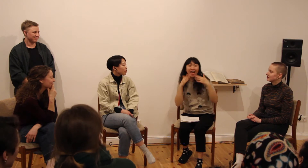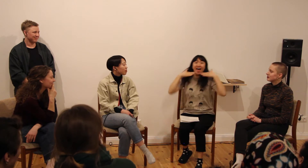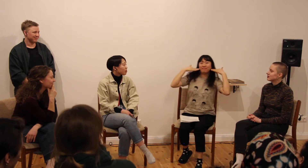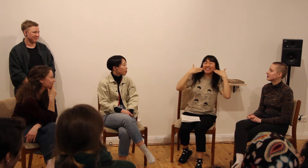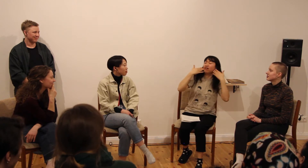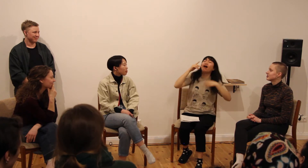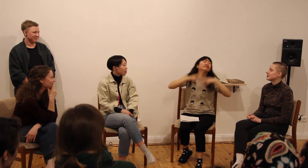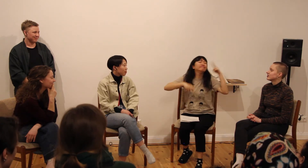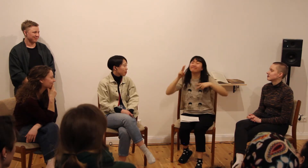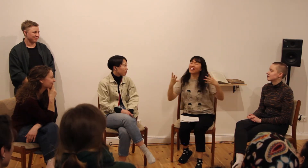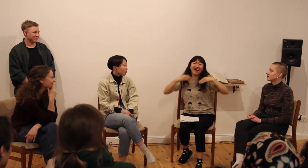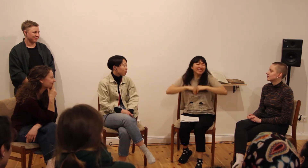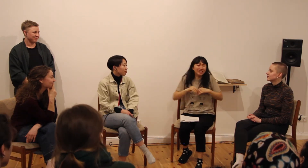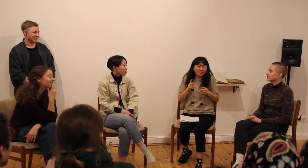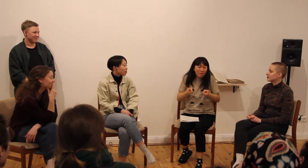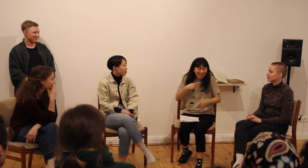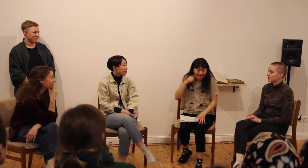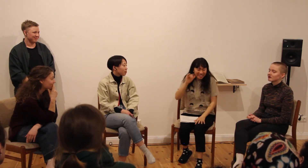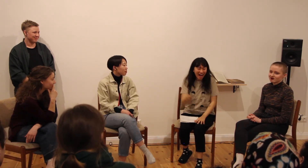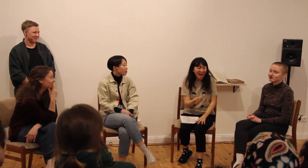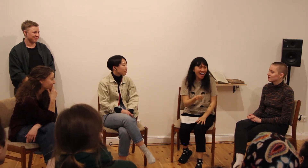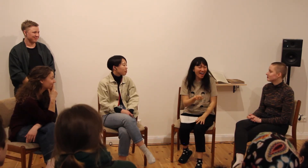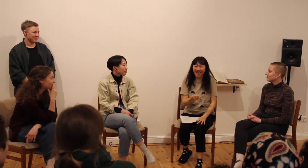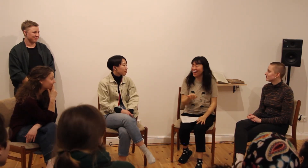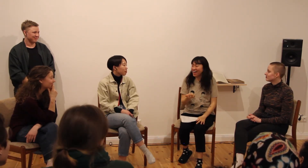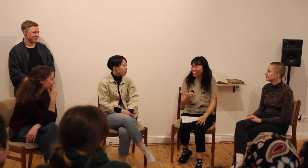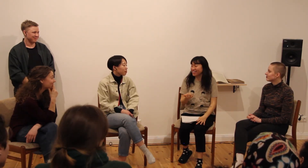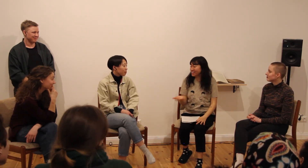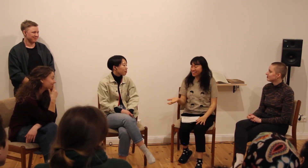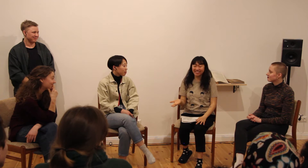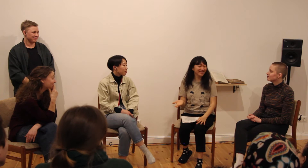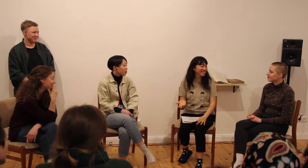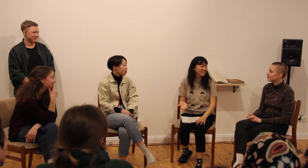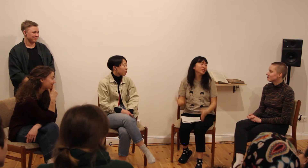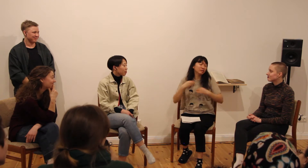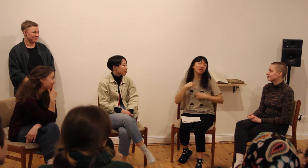Auch die ganzen Emotionen die man in dem Film gesehen hat und auch selber gefühlt hat,